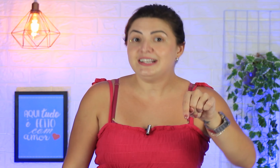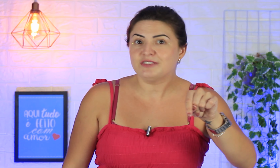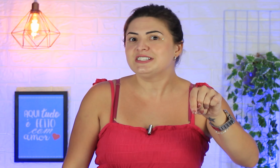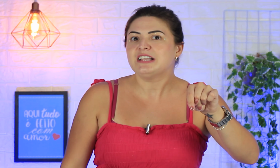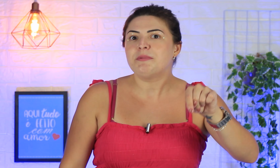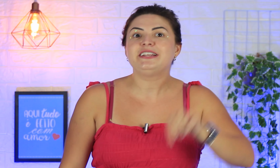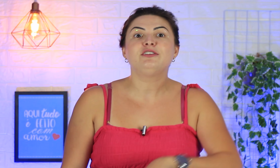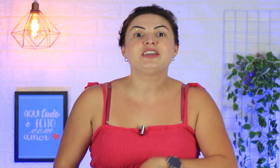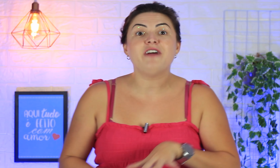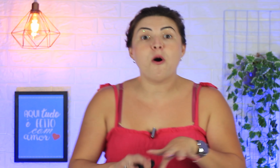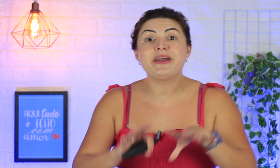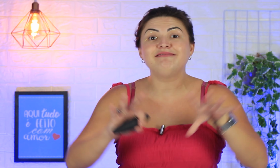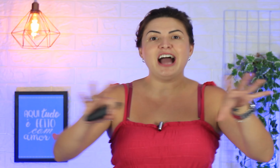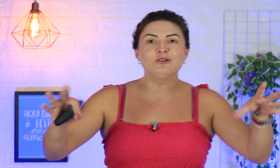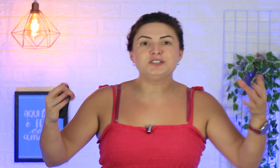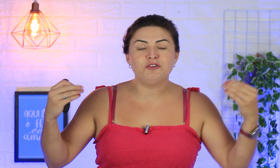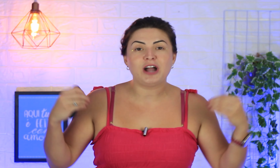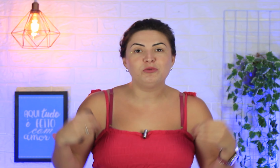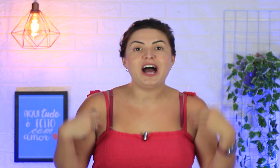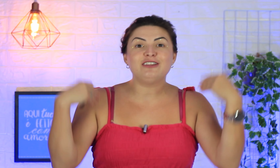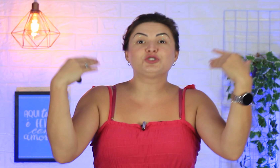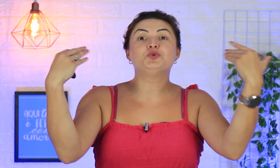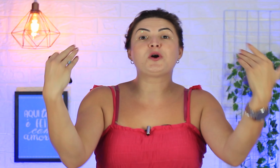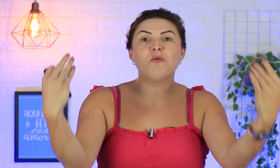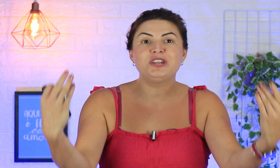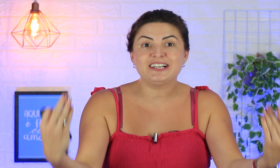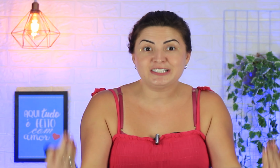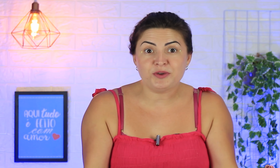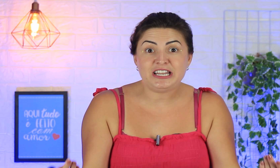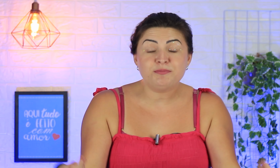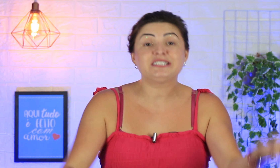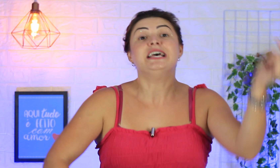sinais que você tá aprendendo aqui vai aumentar o seu vocabulário a sua comunicação em Libras